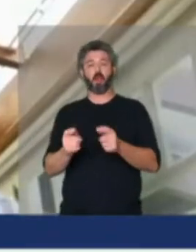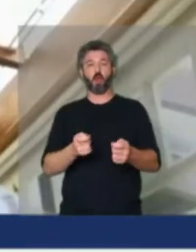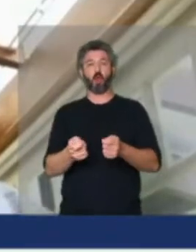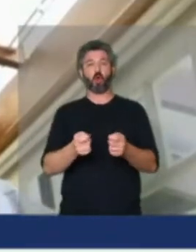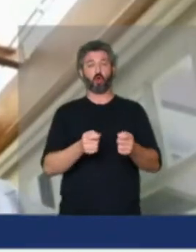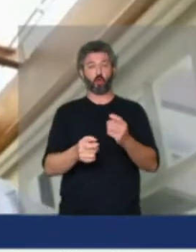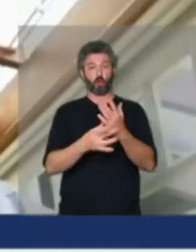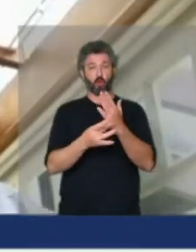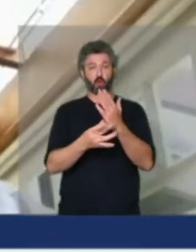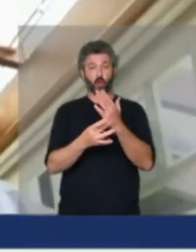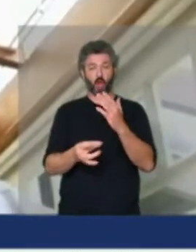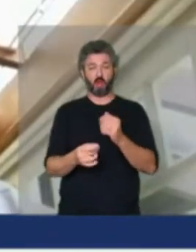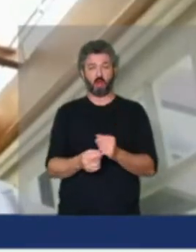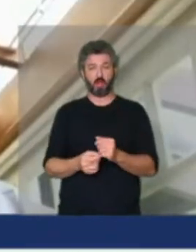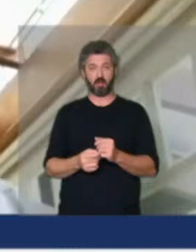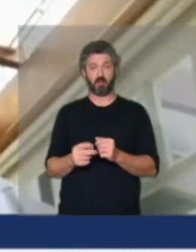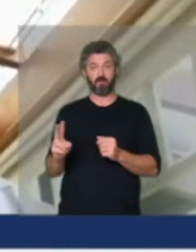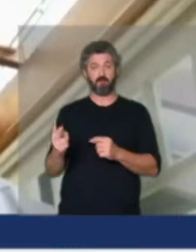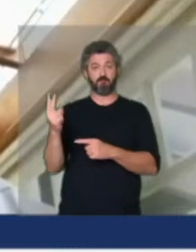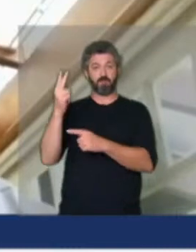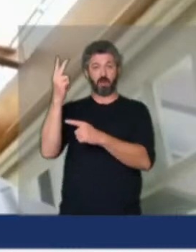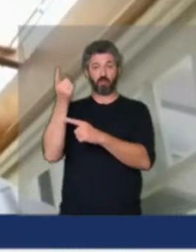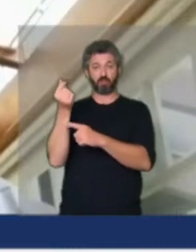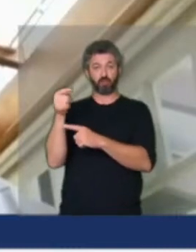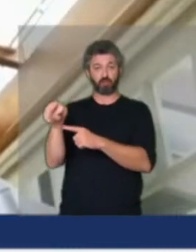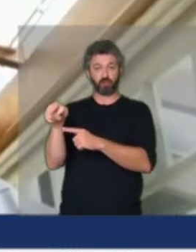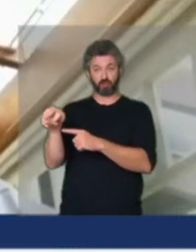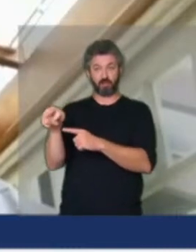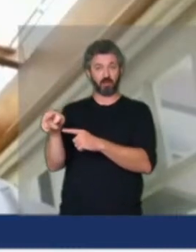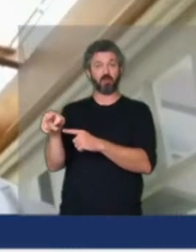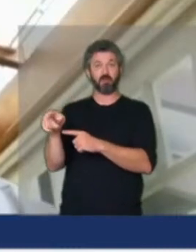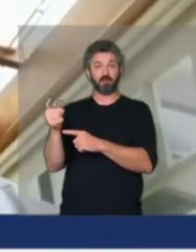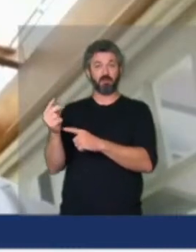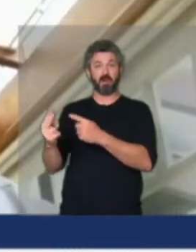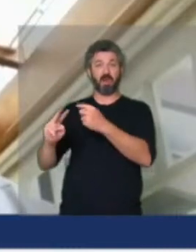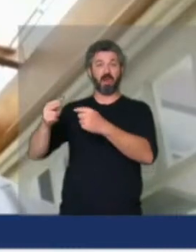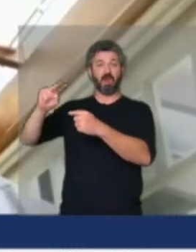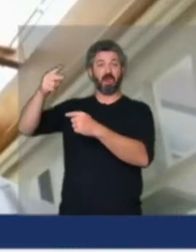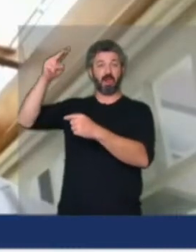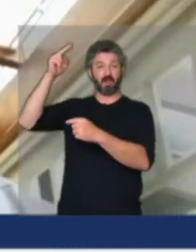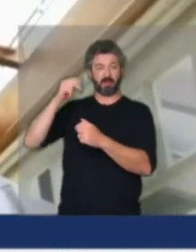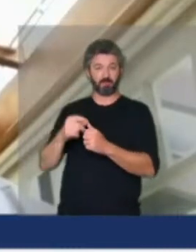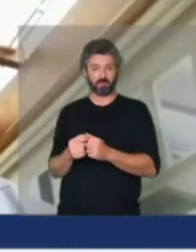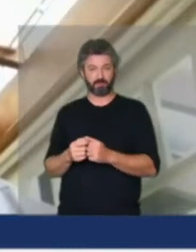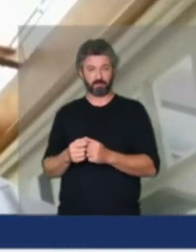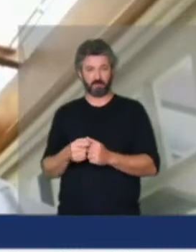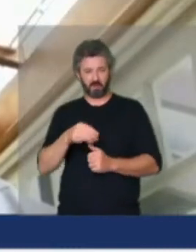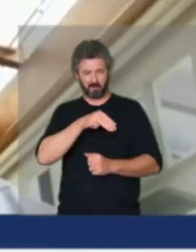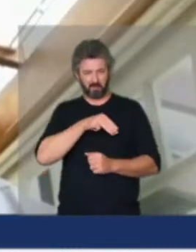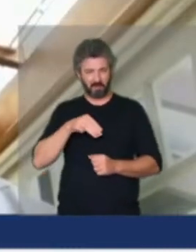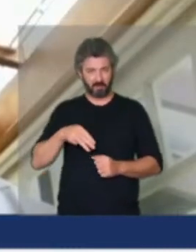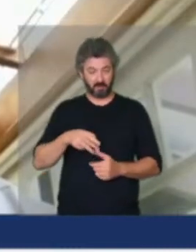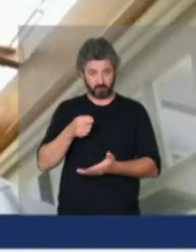VALORIZAR IMENSAMENTE ESSES ATIVOS. O MINISTRO SER CONVOCADO PELO PARLAMENTO É O MÍNIMO QUE O PARLAMENTO PODE FAZER. NA REALIDADE O CERTO